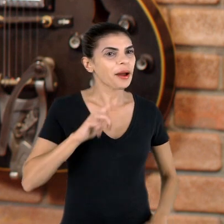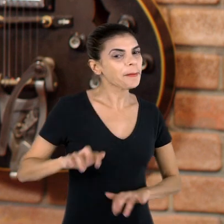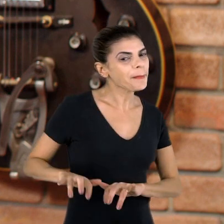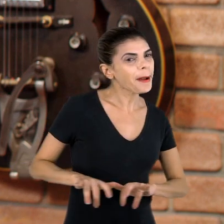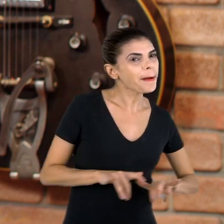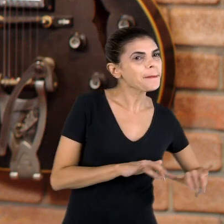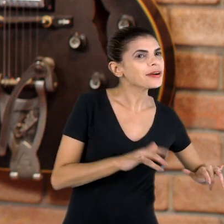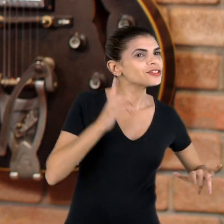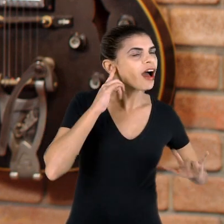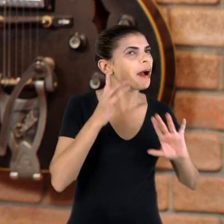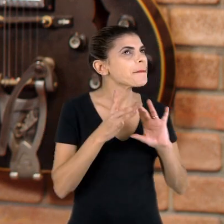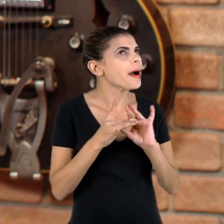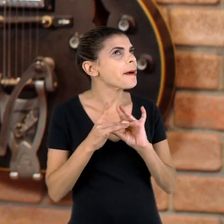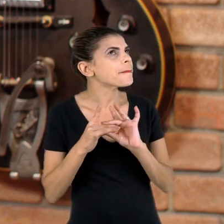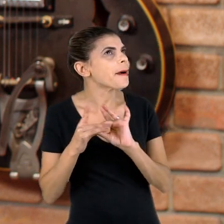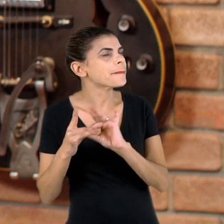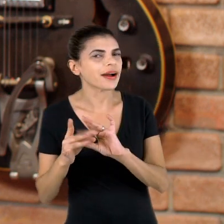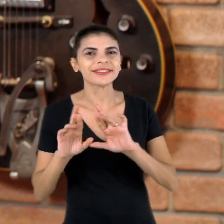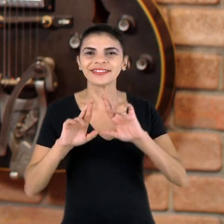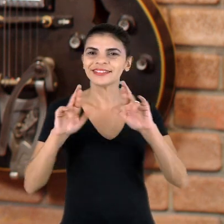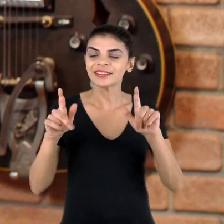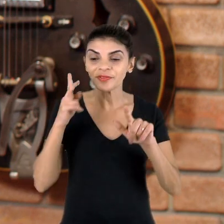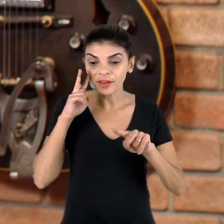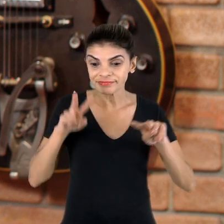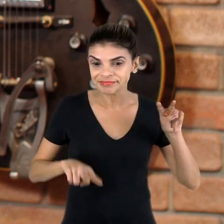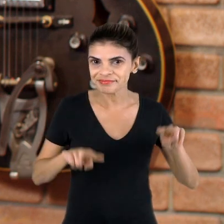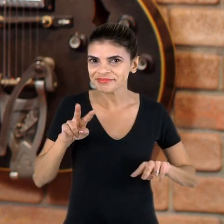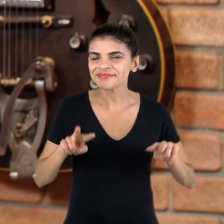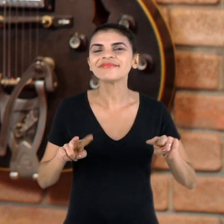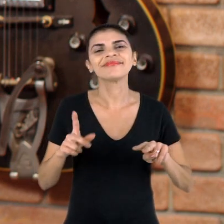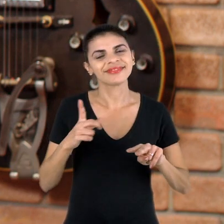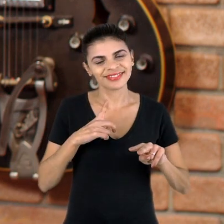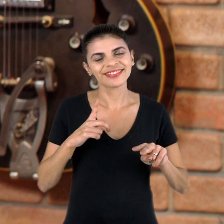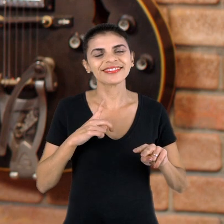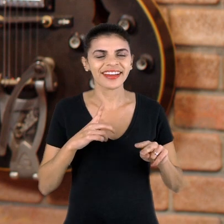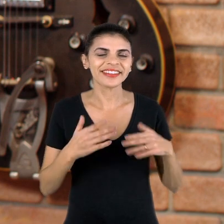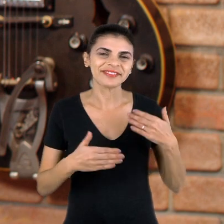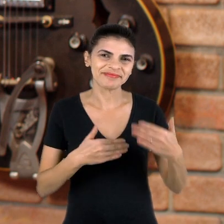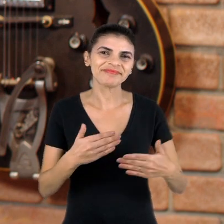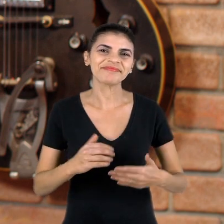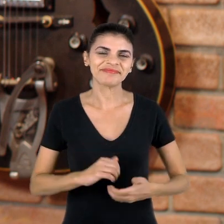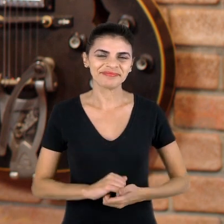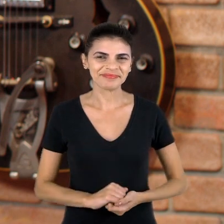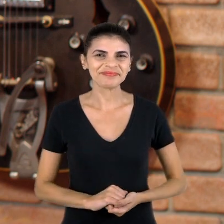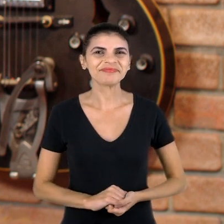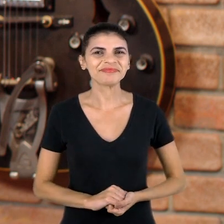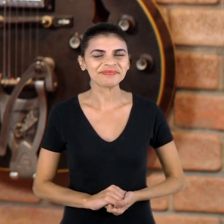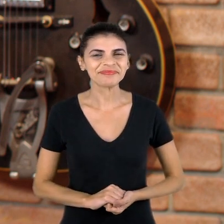já uma oitava abaixo do que você tá vendo Então, tem esses vários pequenos detalhes! [ Risada ]